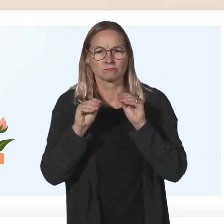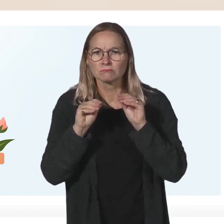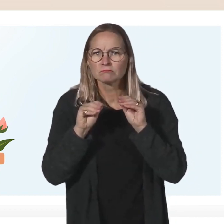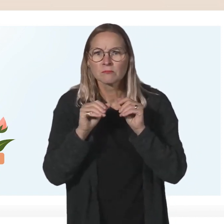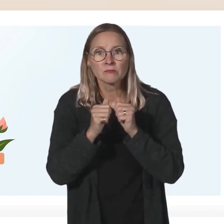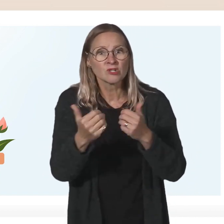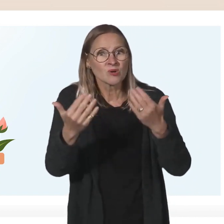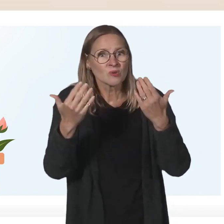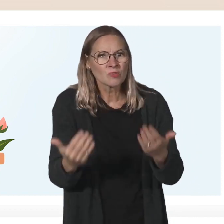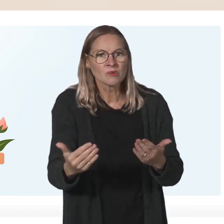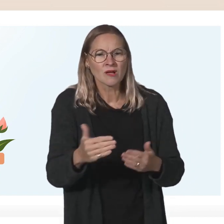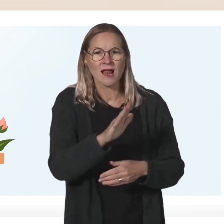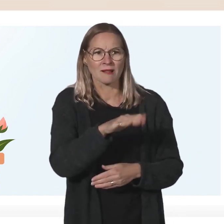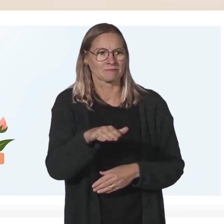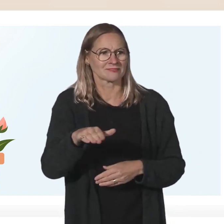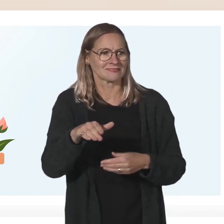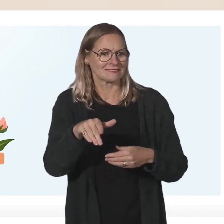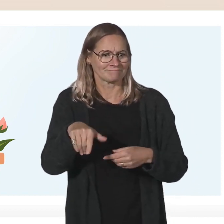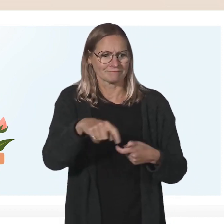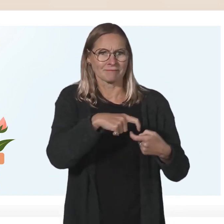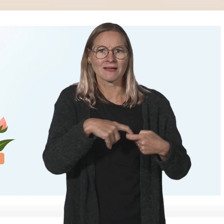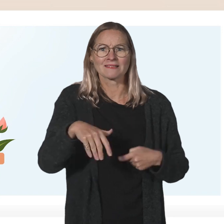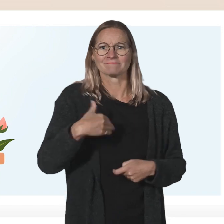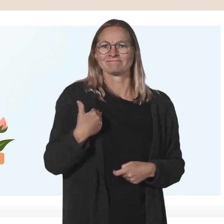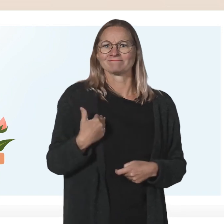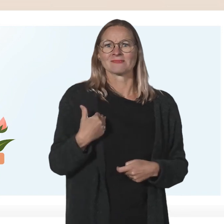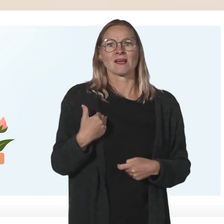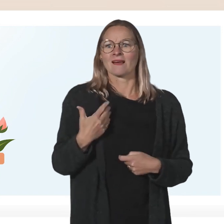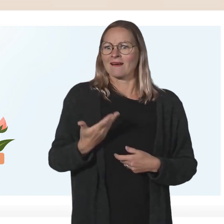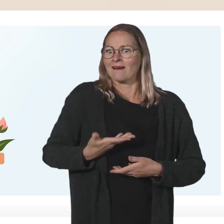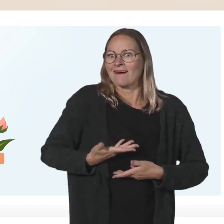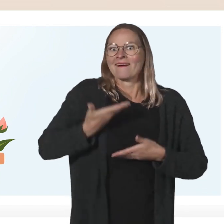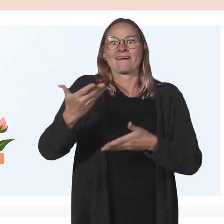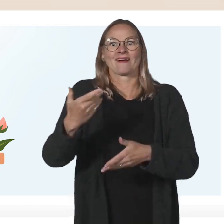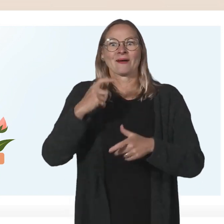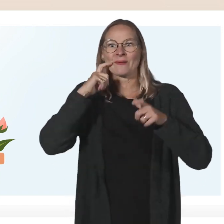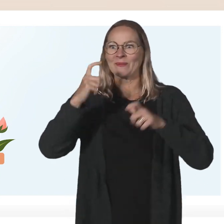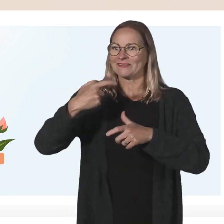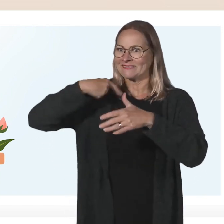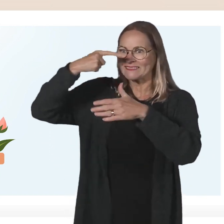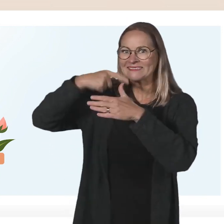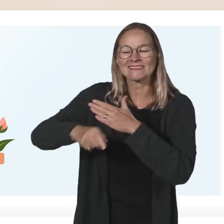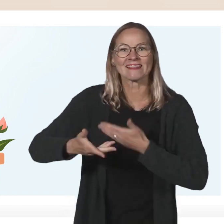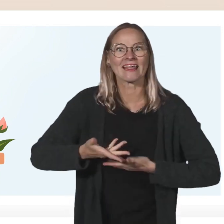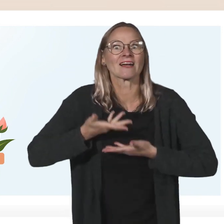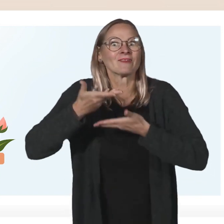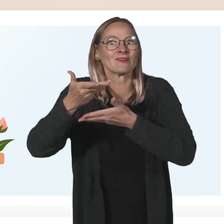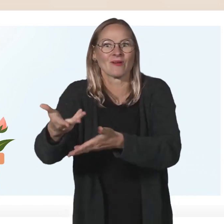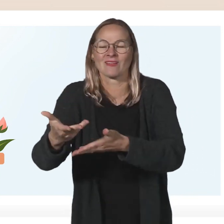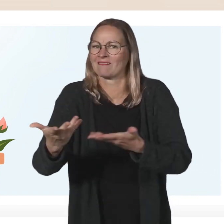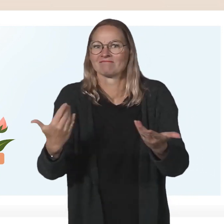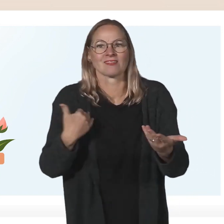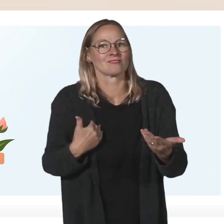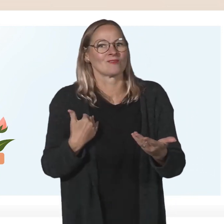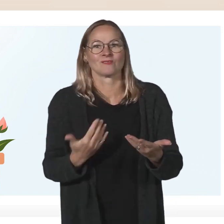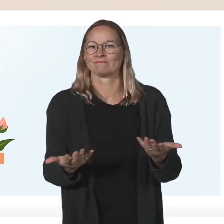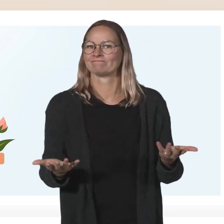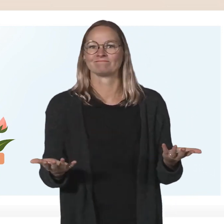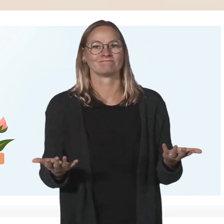Nyt perheet eivät aina koe olevansa tervetulleita.